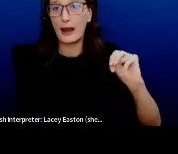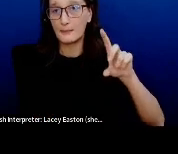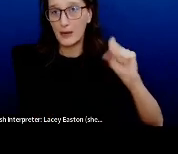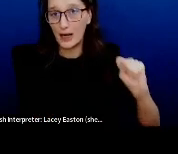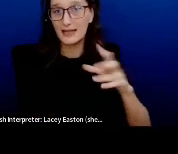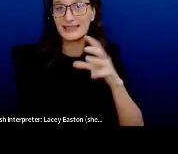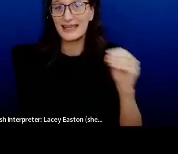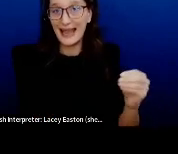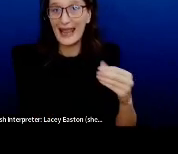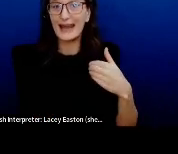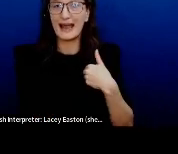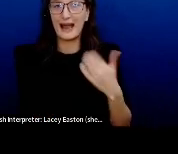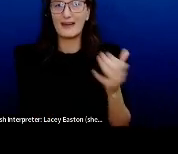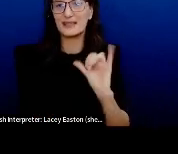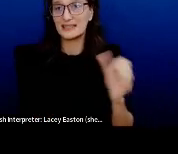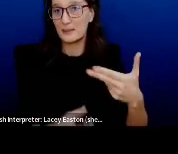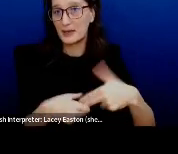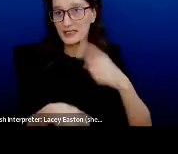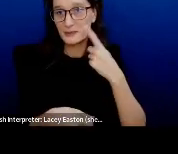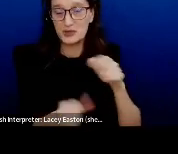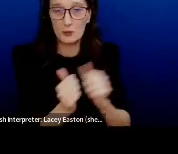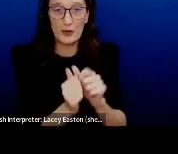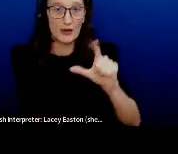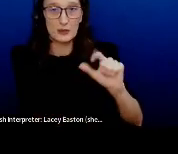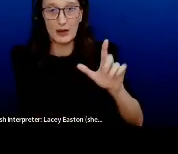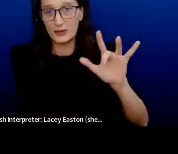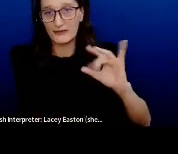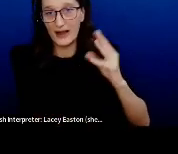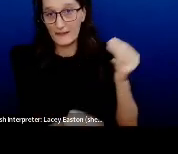Es posible que no se haya enviado y enviado todo el material anterior a estas dos adopciones,